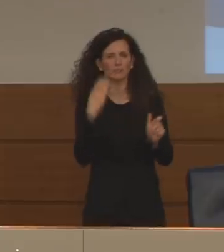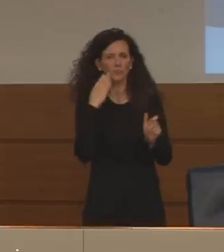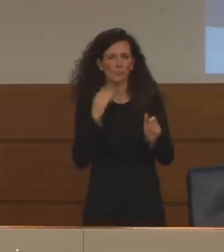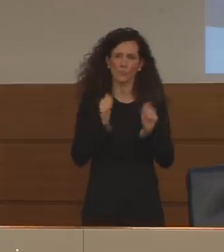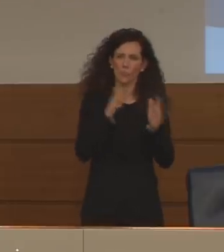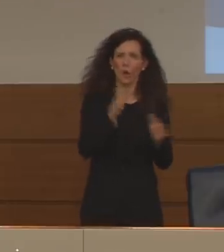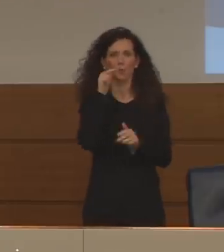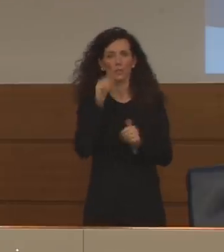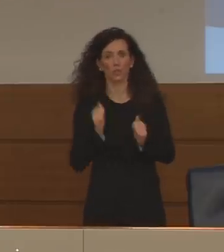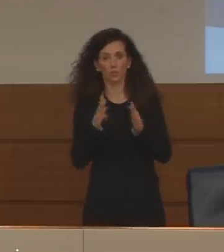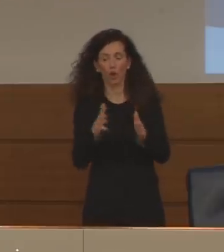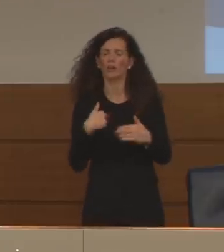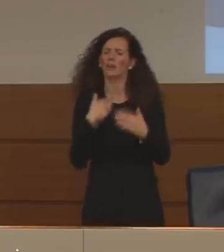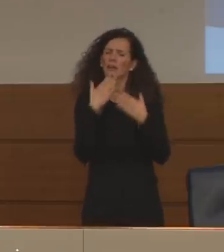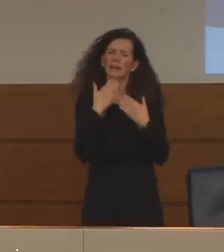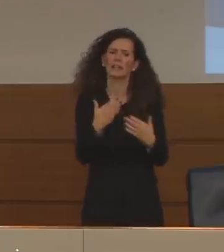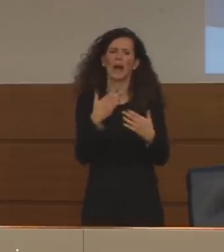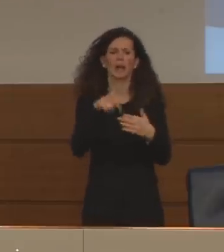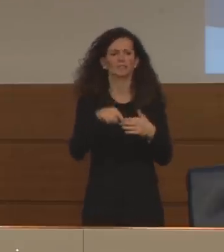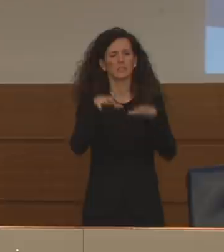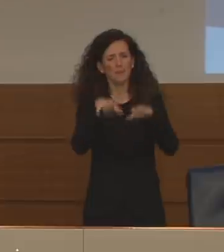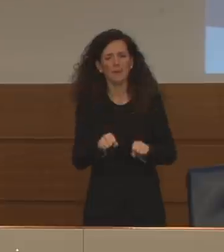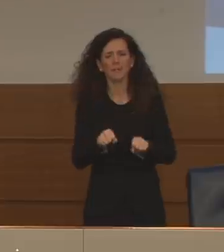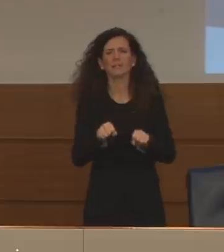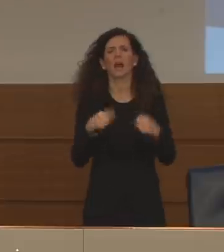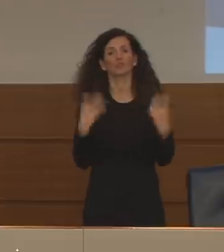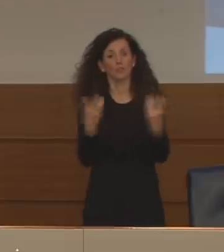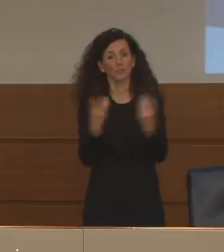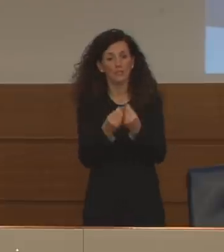insieme a tutti coloro i quali sono impegnati dal personale sanitario degli